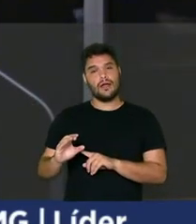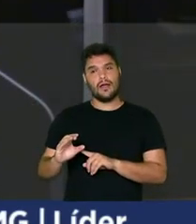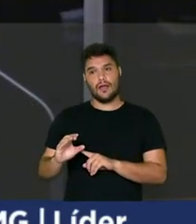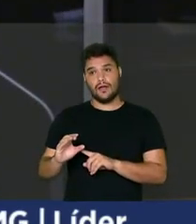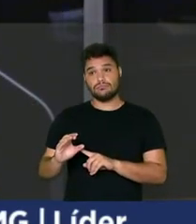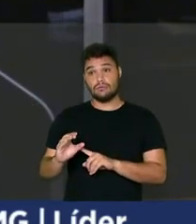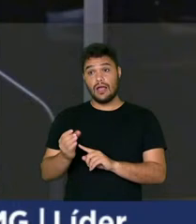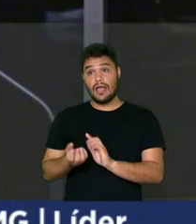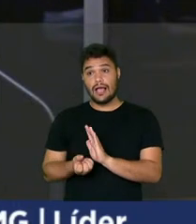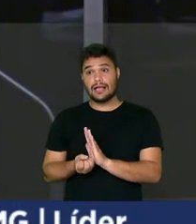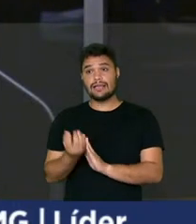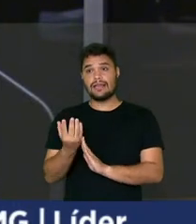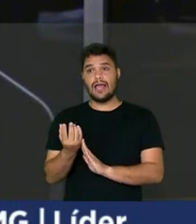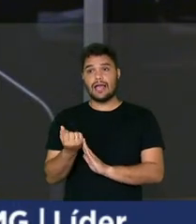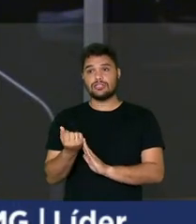LIRA, PARA A GENTE CRIAR O FUNDO PERMANENTE DE